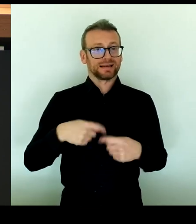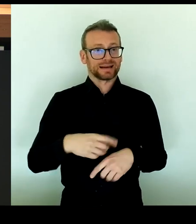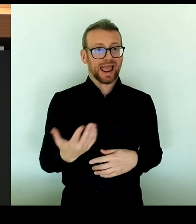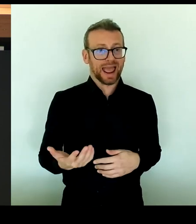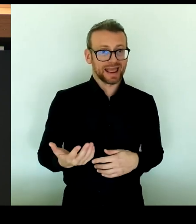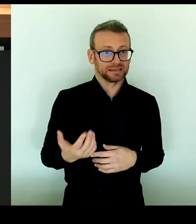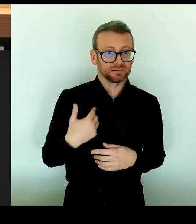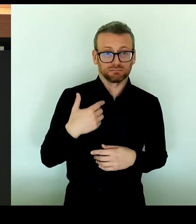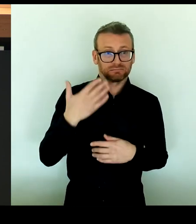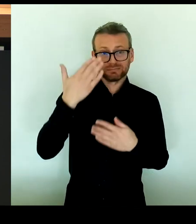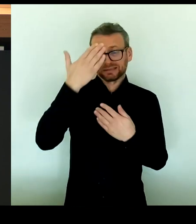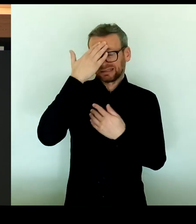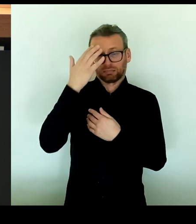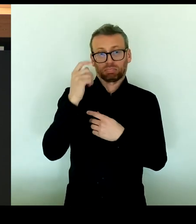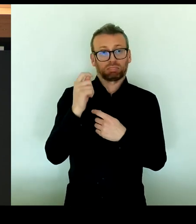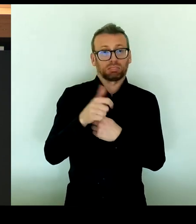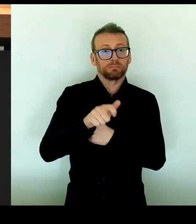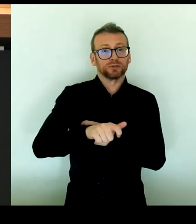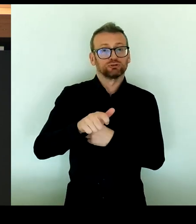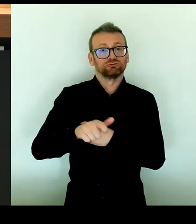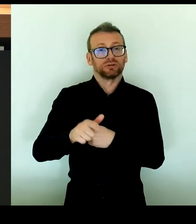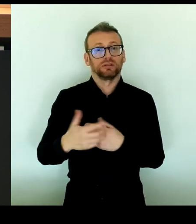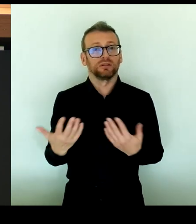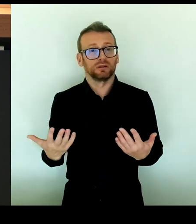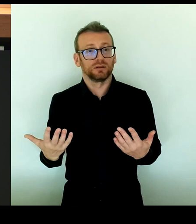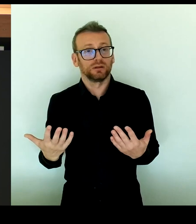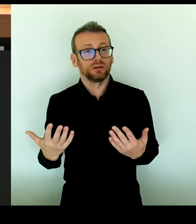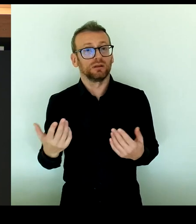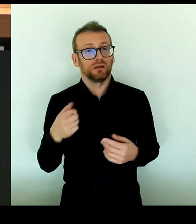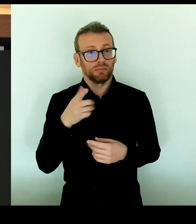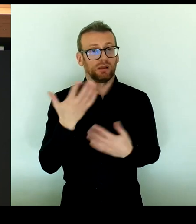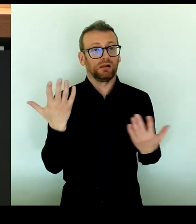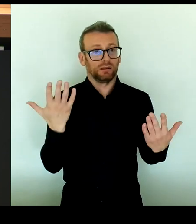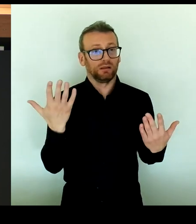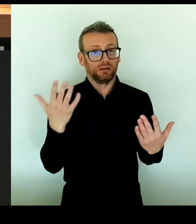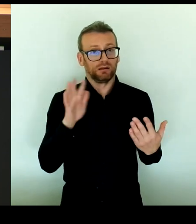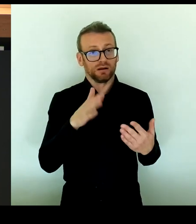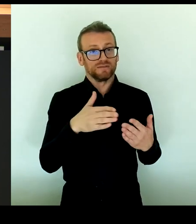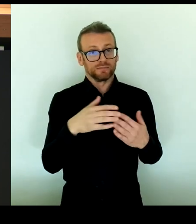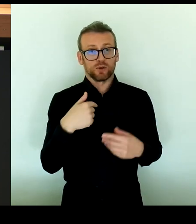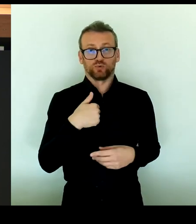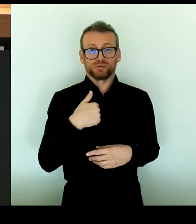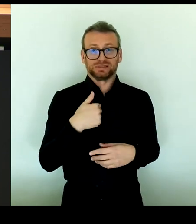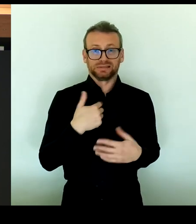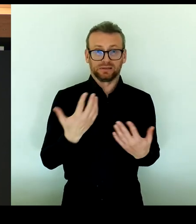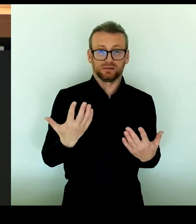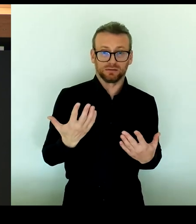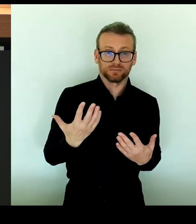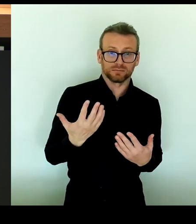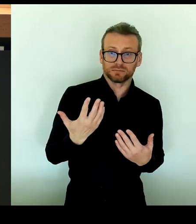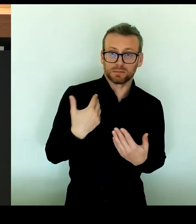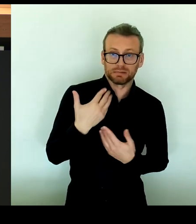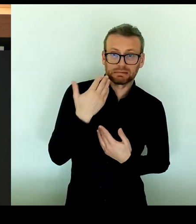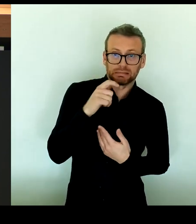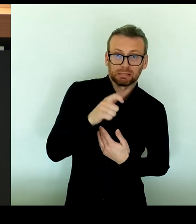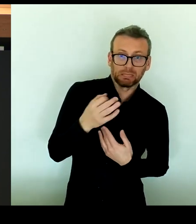mal ein Beispiel nehmen, dann wird dieses Chaos noch viel, viel größer. Erst die Infrastruktur und dann Wohnungen. Und übrigens wenn